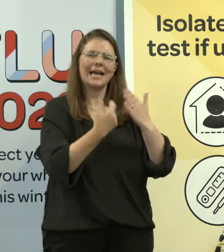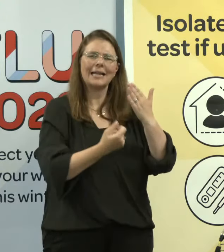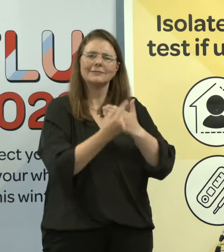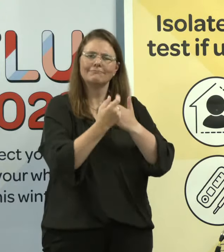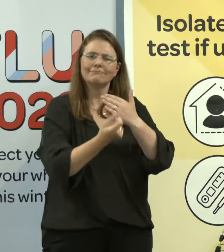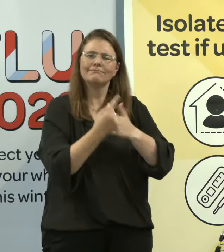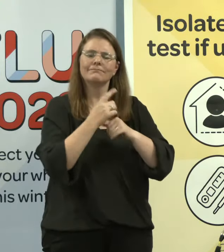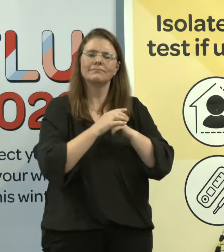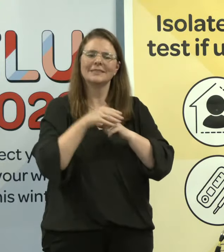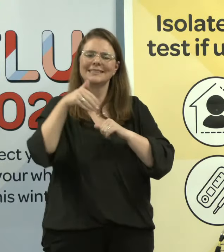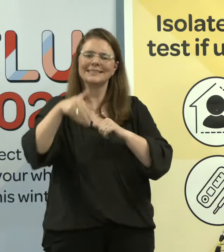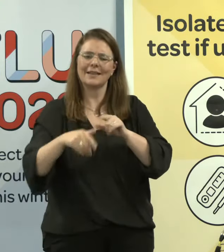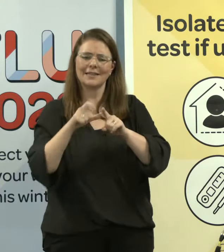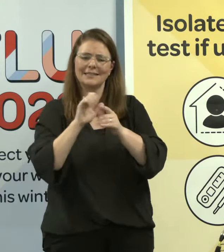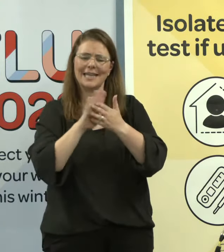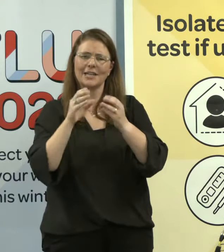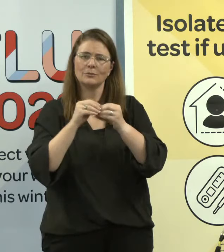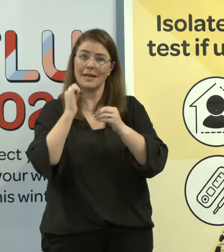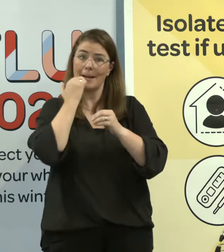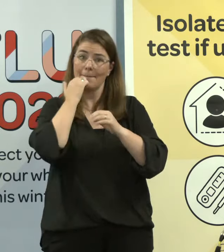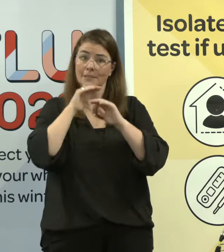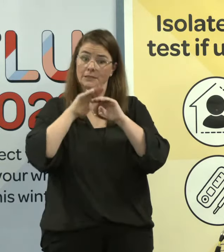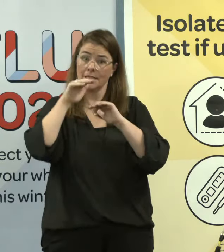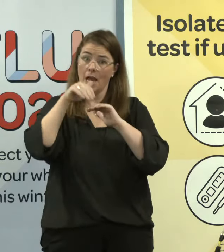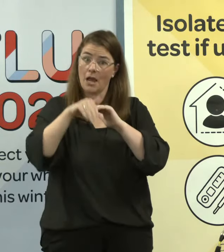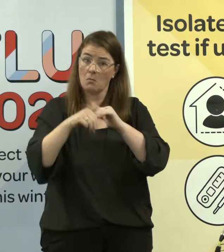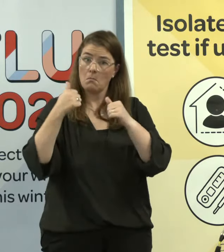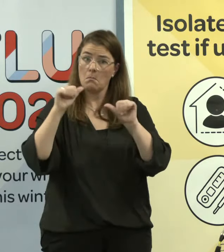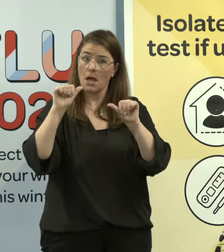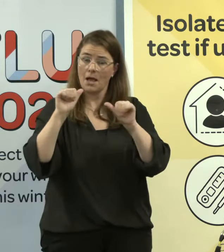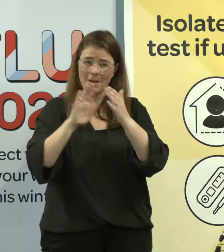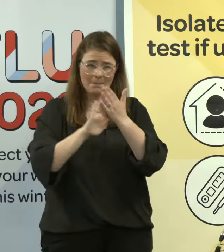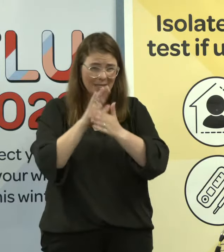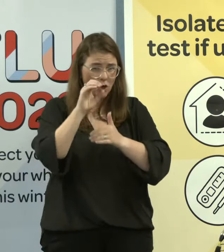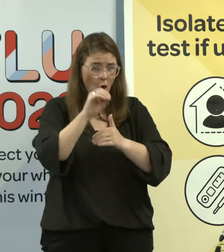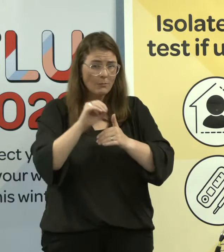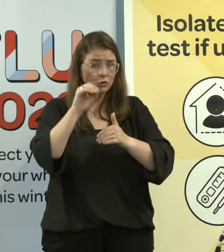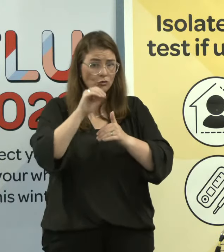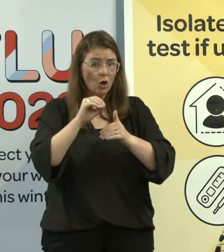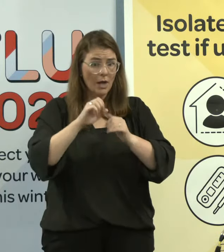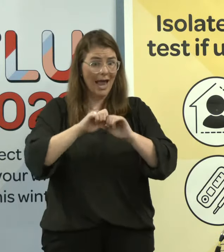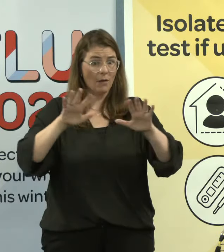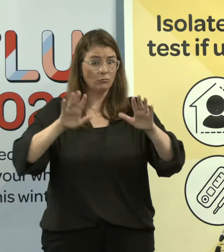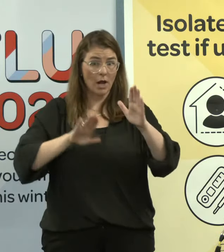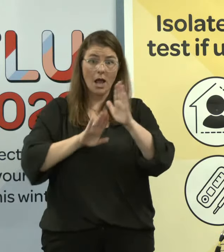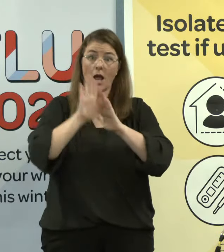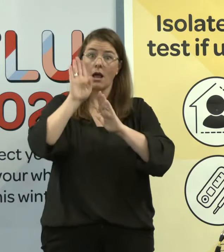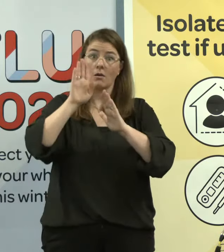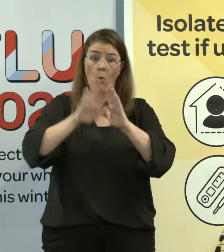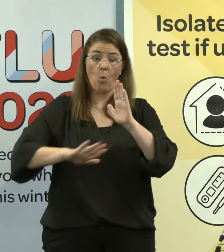whakapuaretia aua tatau. He patai mo nga nama keehi o